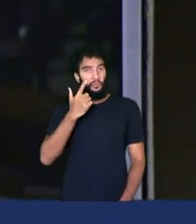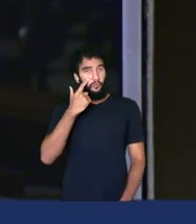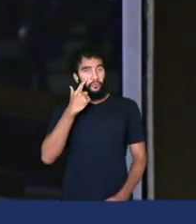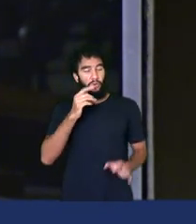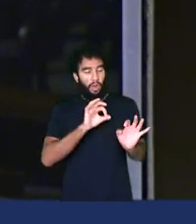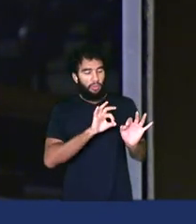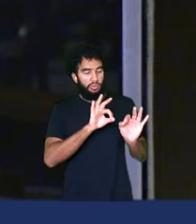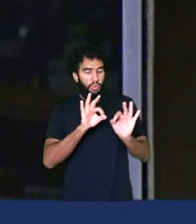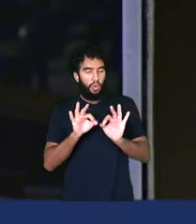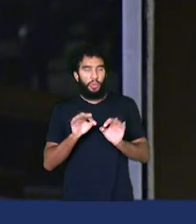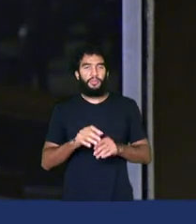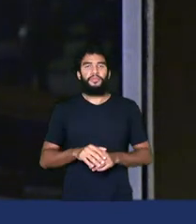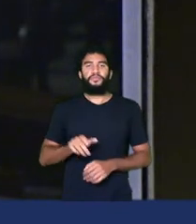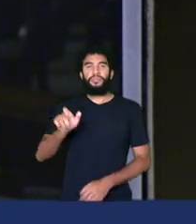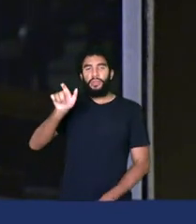EQUIPE LÁ NO MEU IMS TAGRAM INSTAGRAM, ASSISTAM LÁ , E